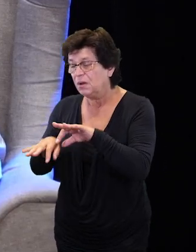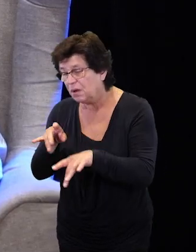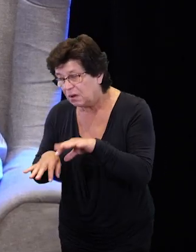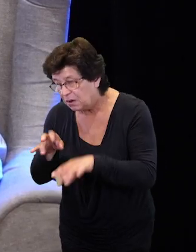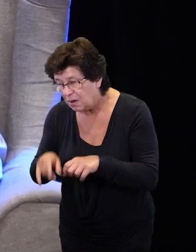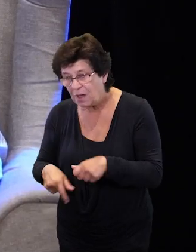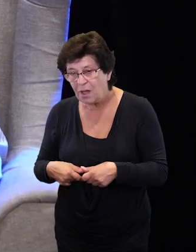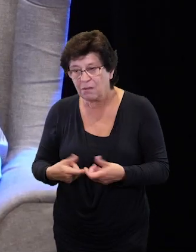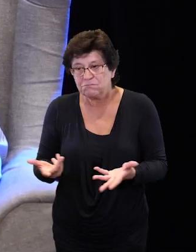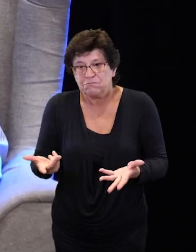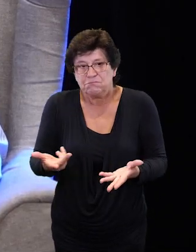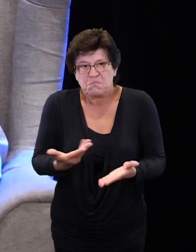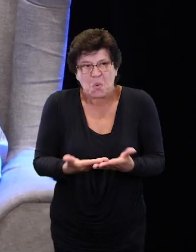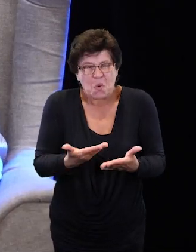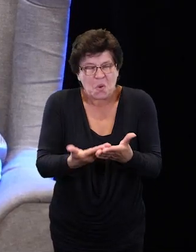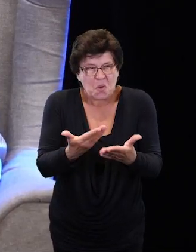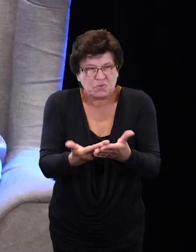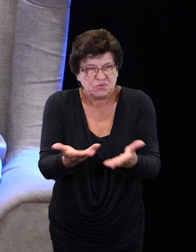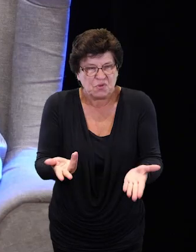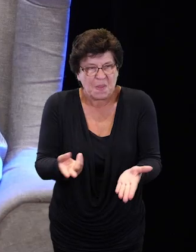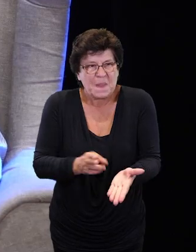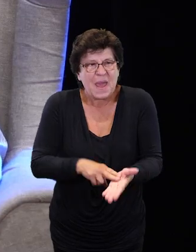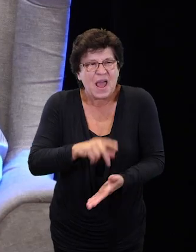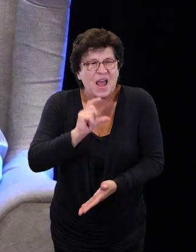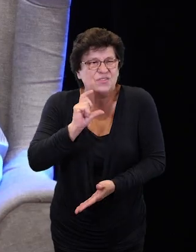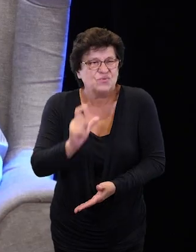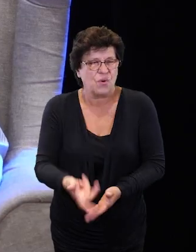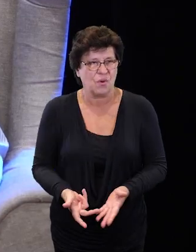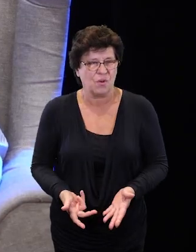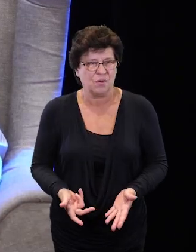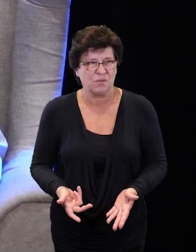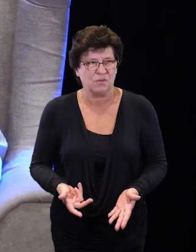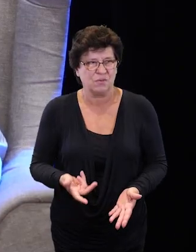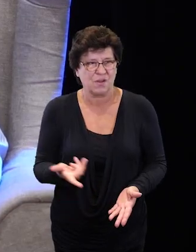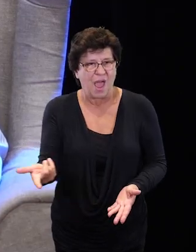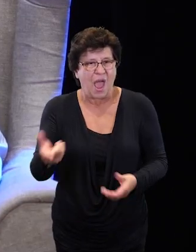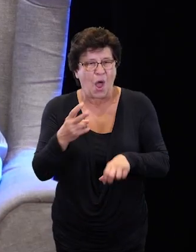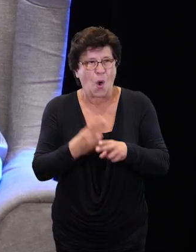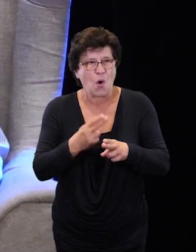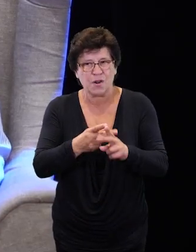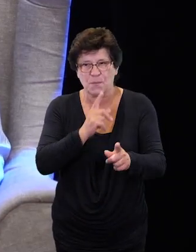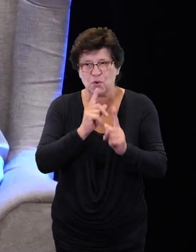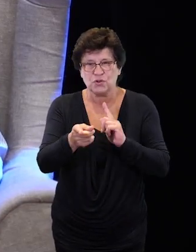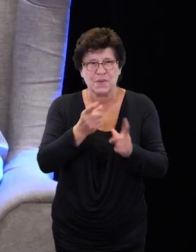Po co? Nie wiem. Więc możemy diagnozować, moglibyśmy godzinami rozmawiać na ten temat.